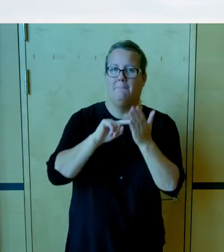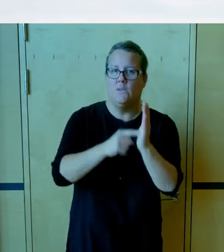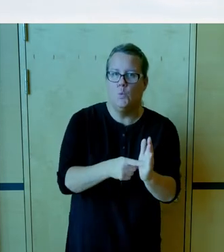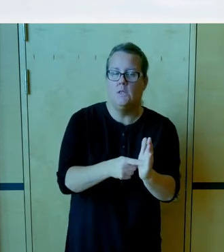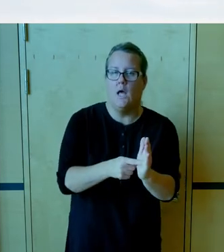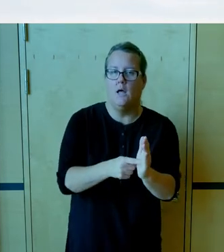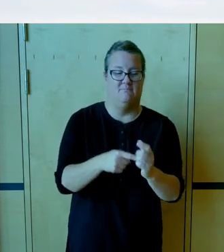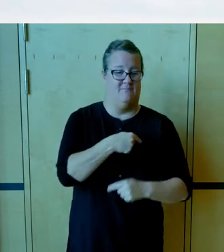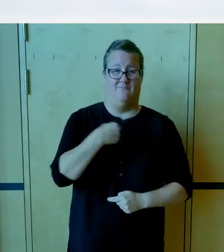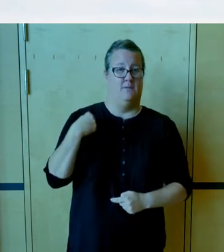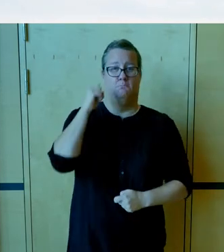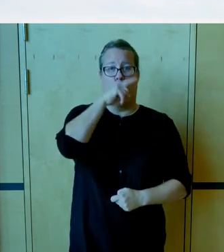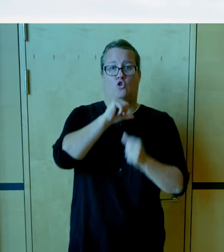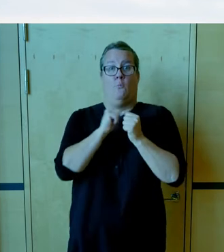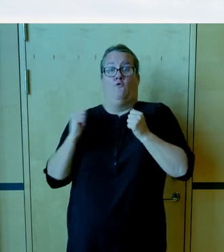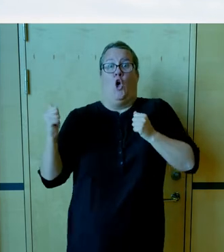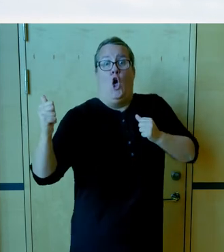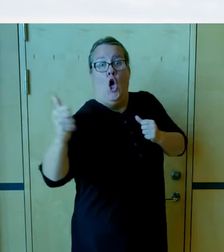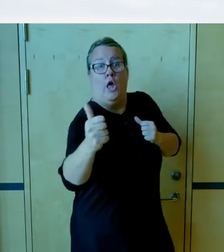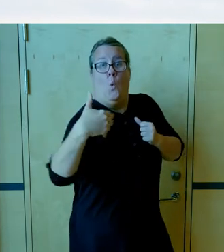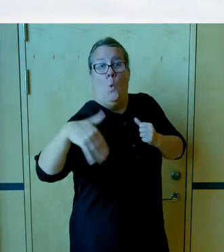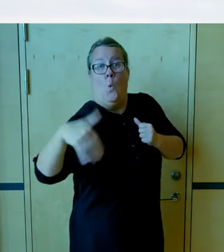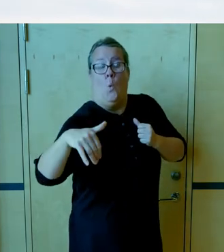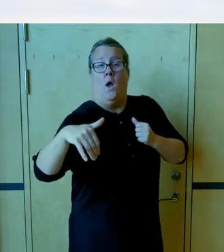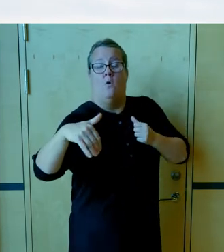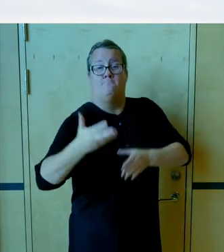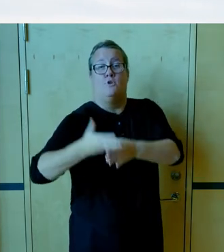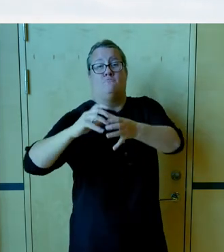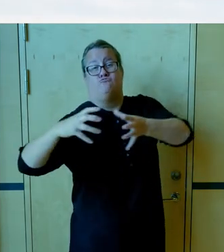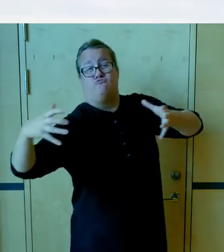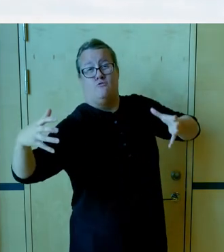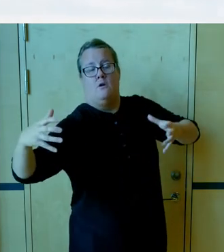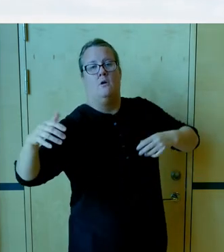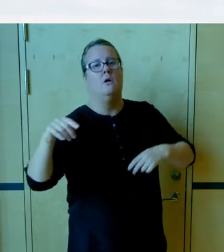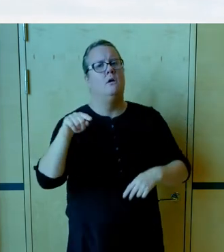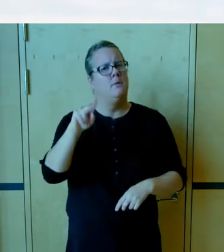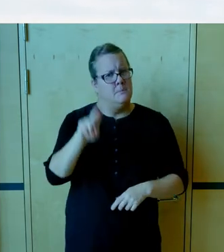Långt långt före med att bygga ut boendeplatser för att det kostar jättemycket pengar